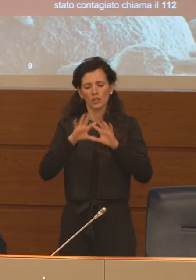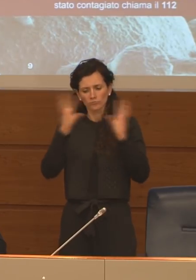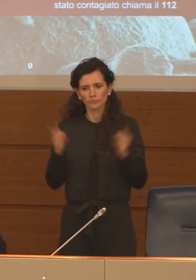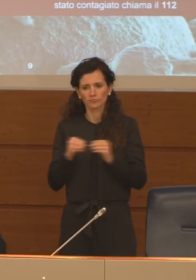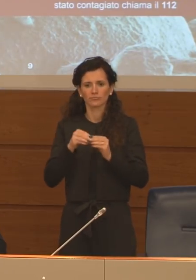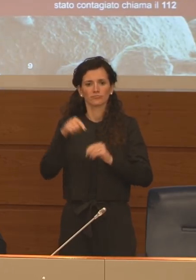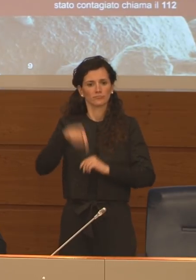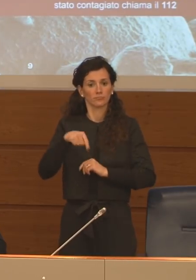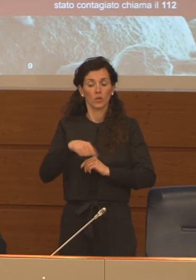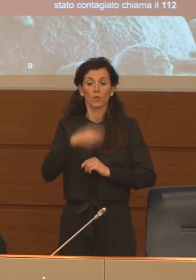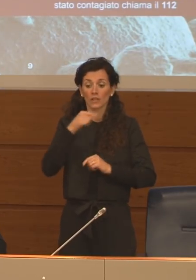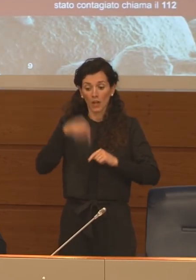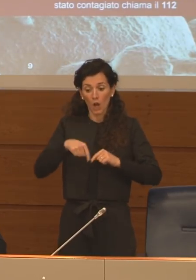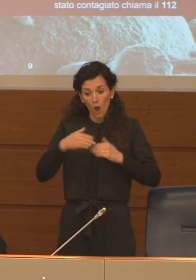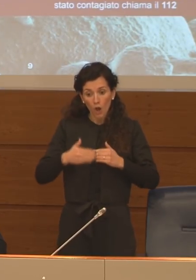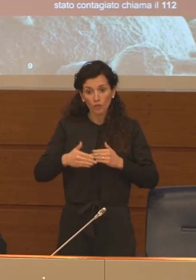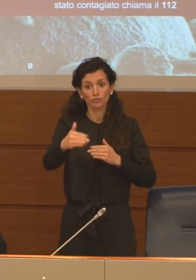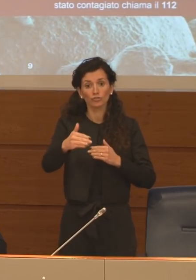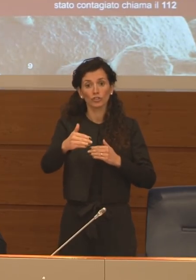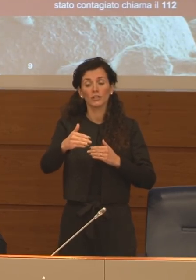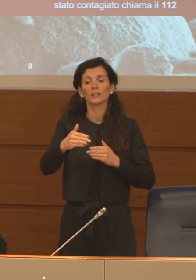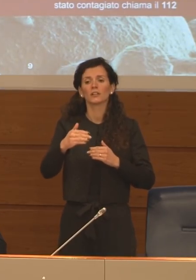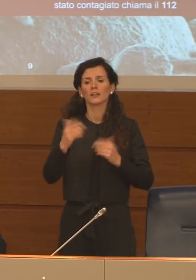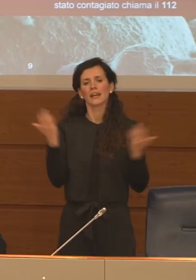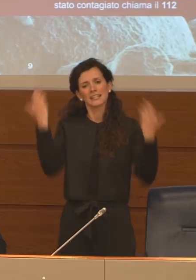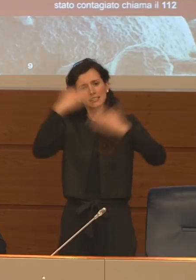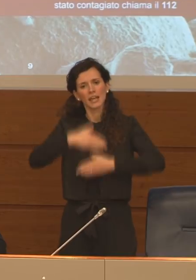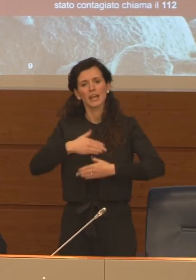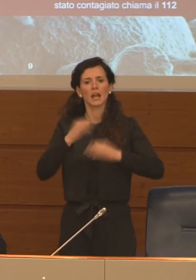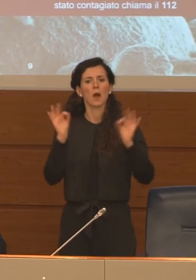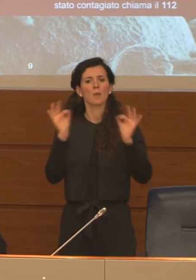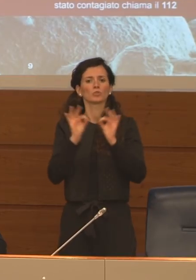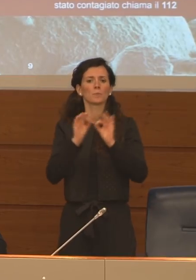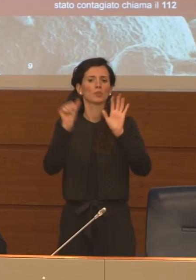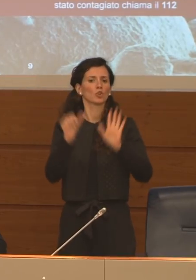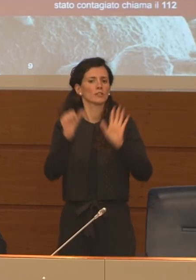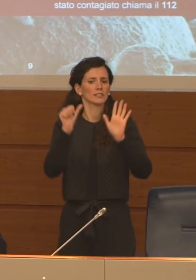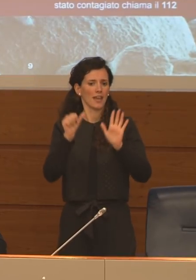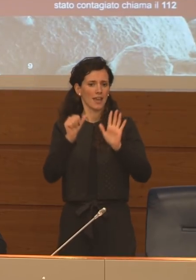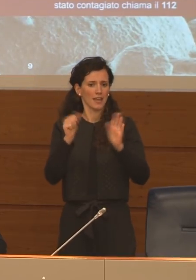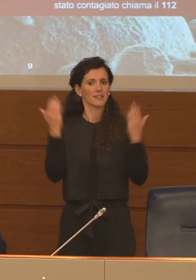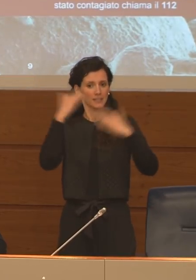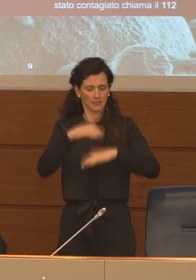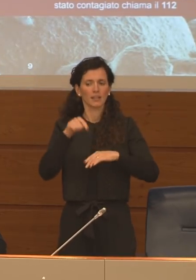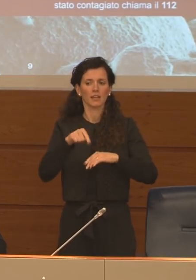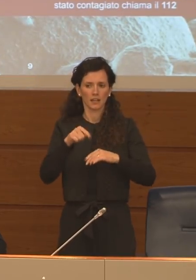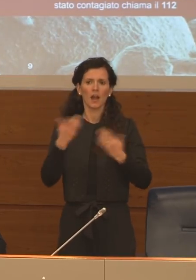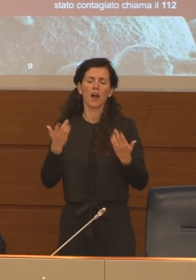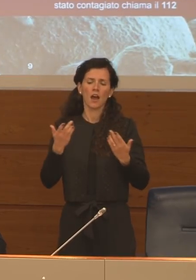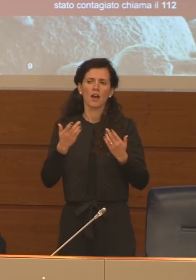sera alle ore 18 perché così anche durante la giornata avremo modo di fare le altre